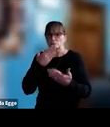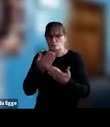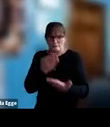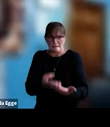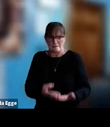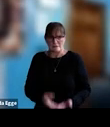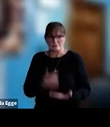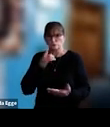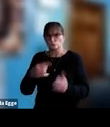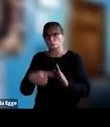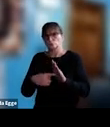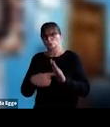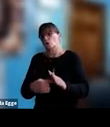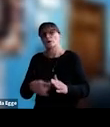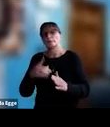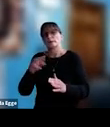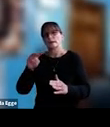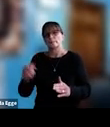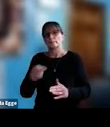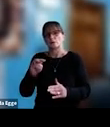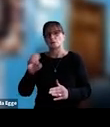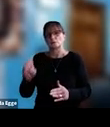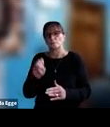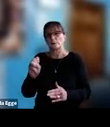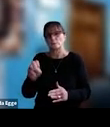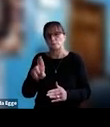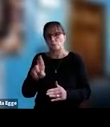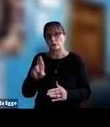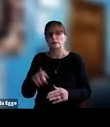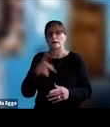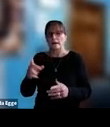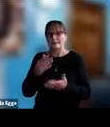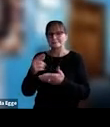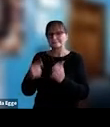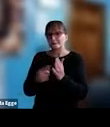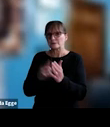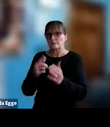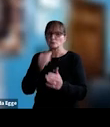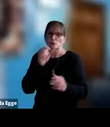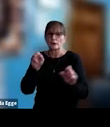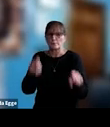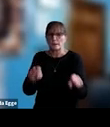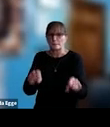en el informe de resumen médico. En algunos casos no podrán documentar